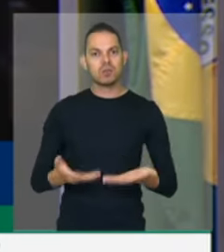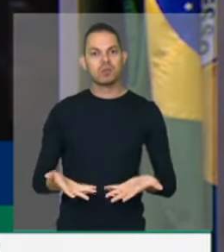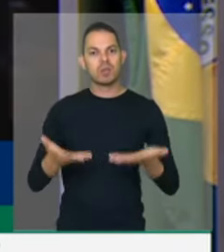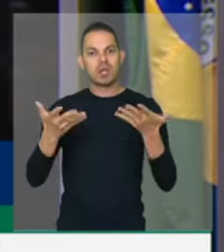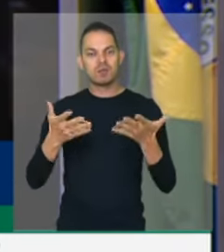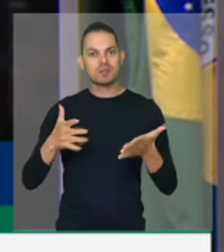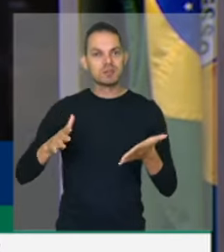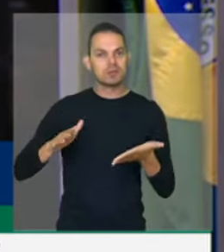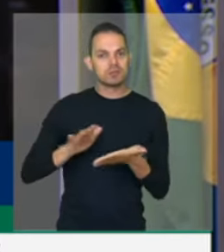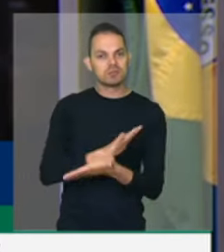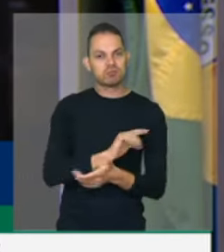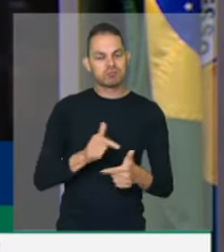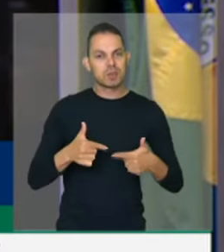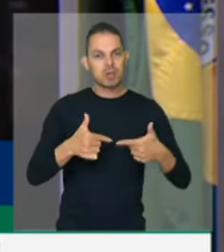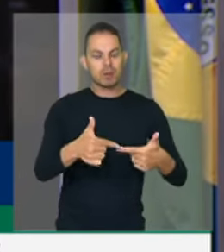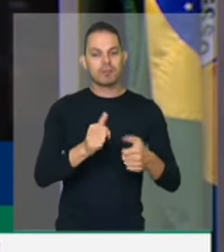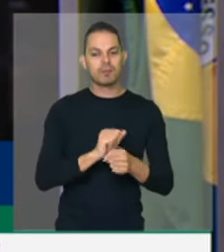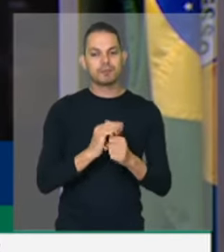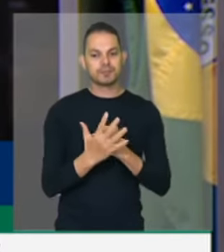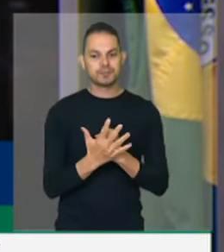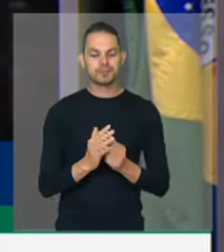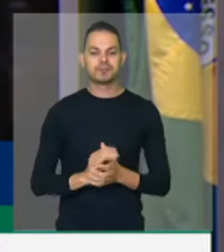PANDEMIA DA COVID-19. EMBORA TODAS AS EMENDAS DE PLENÁRIO SEJAM MERITÓRIAS, VOTAMOS